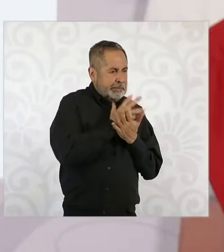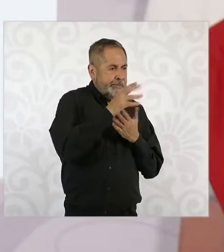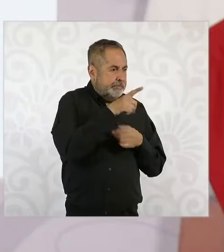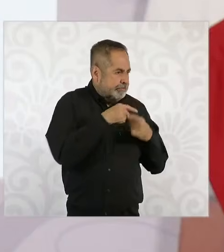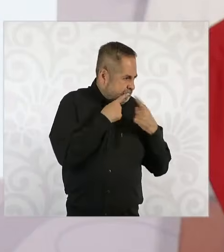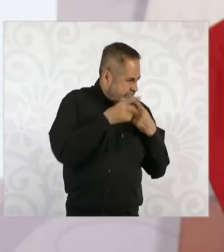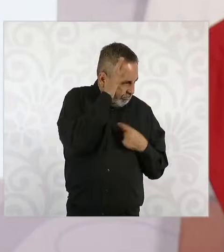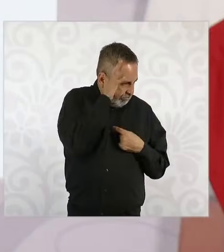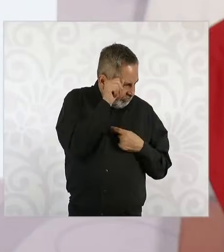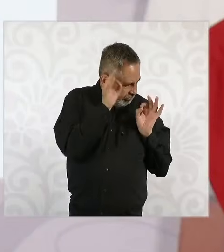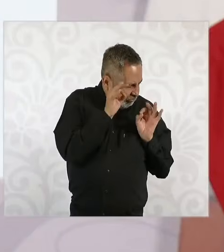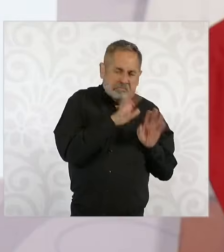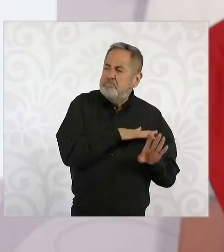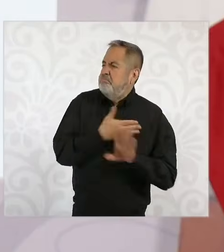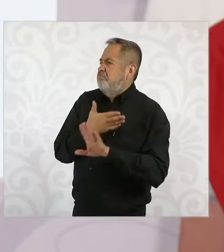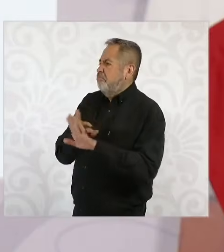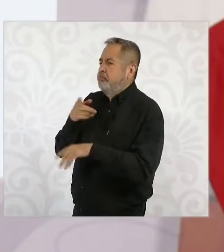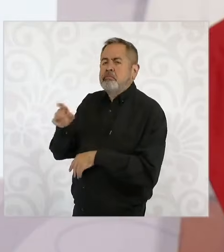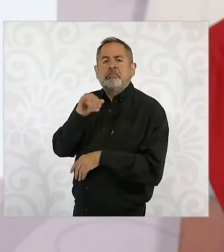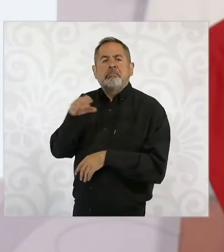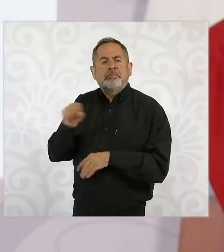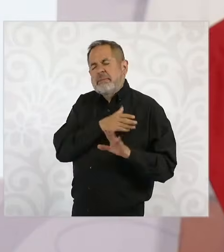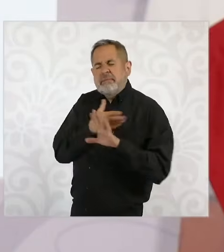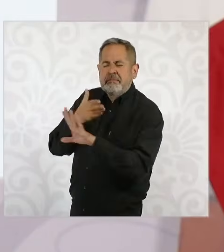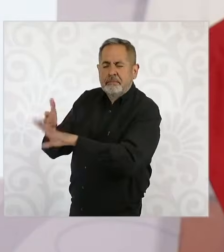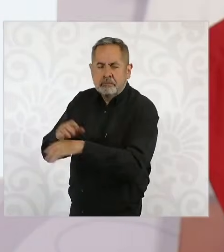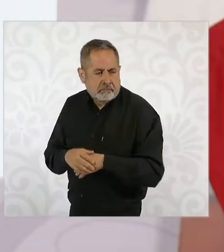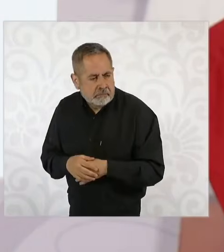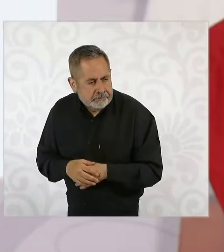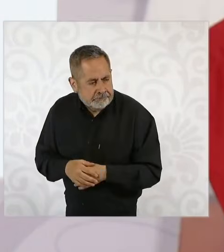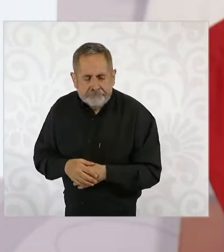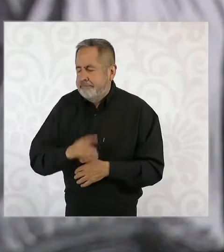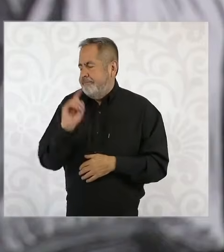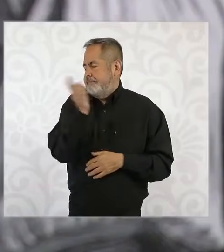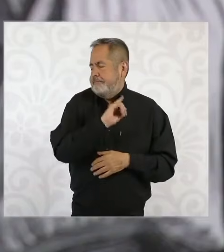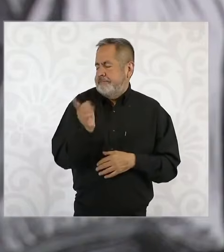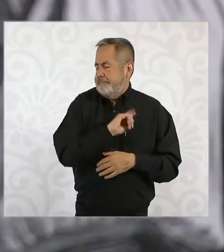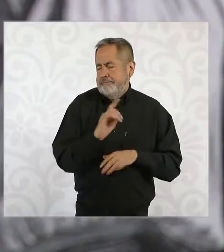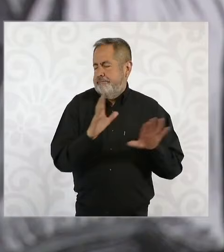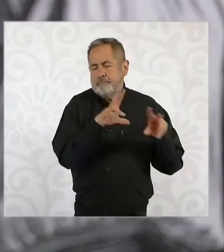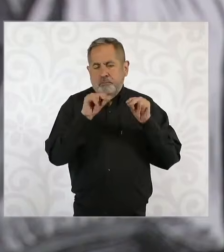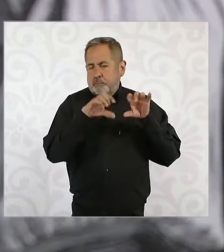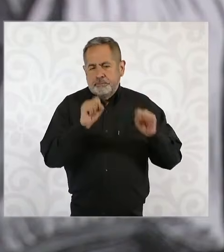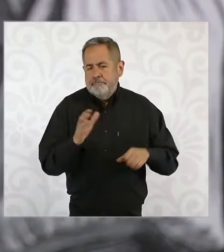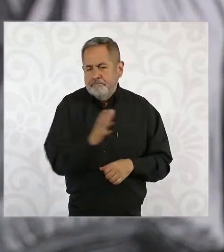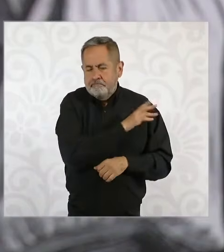que ya tiene rato y que no corresponde a la realidad. El Instituto Mexicano del Seguro